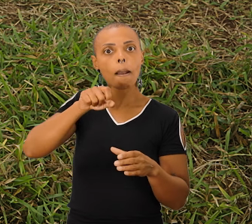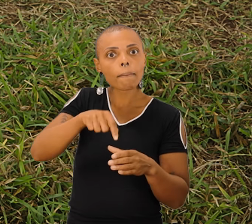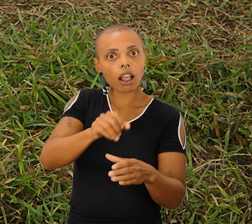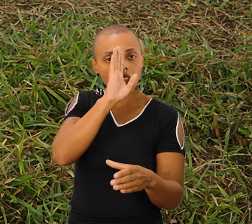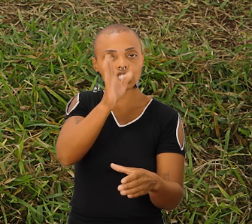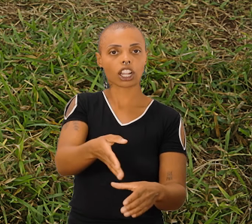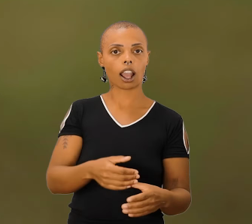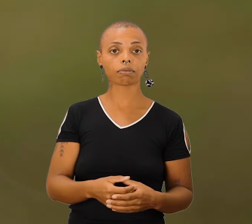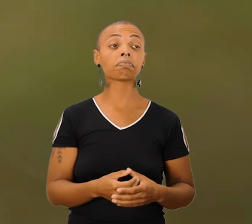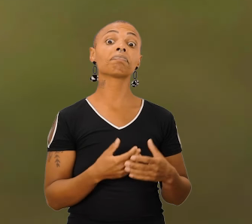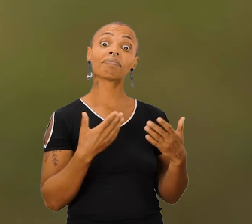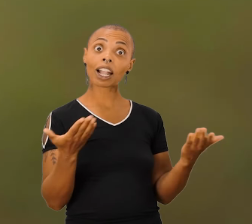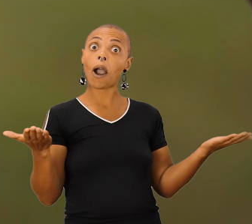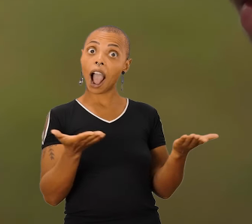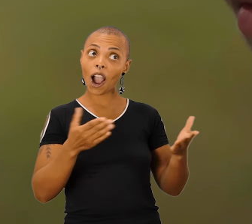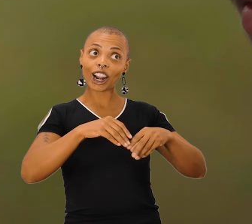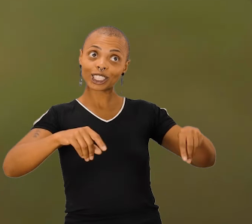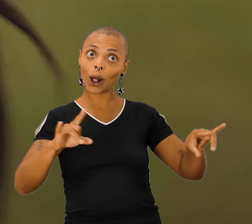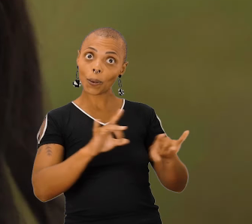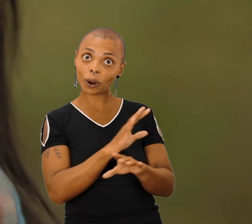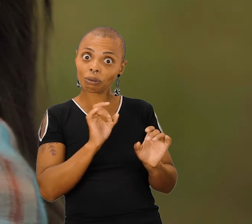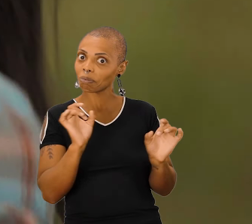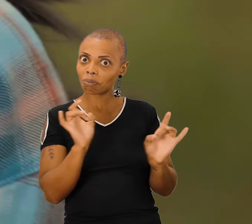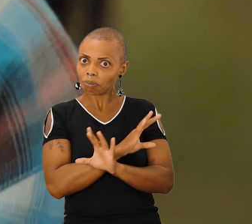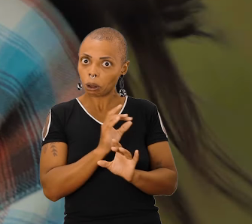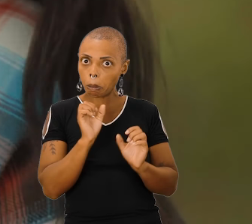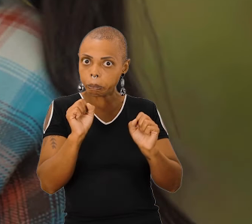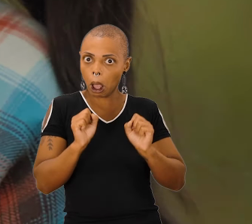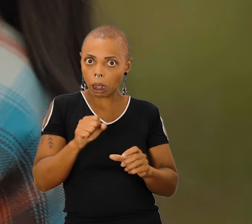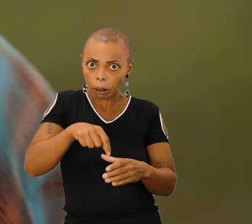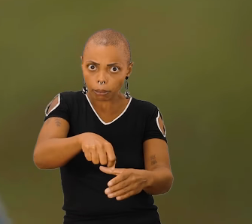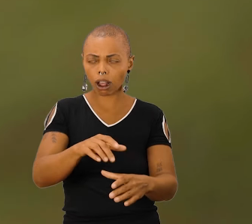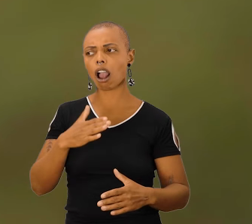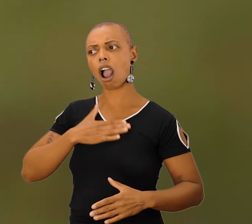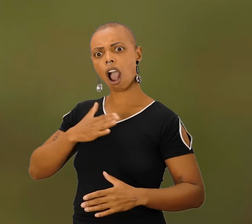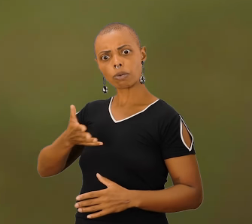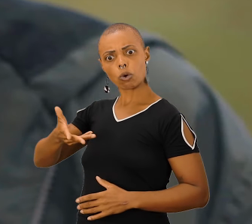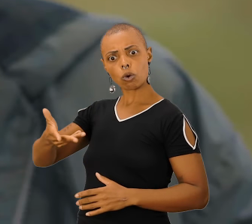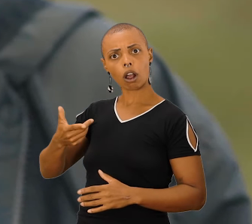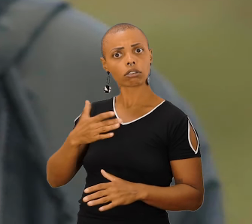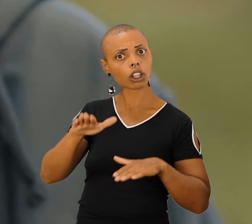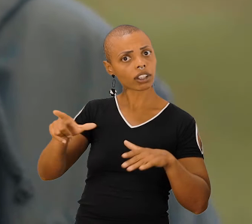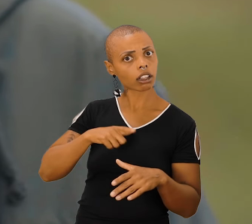[Dininha] Bom, então agora que o nosso solo já está pronto, é só a gente plantar, né? Bora nessa! [Jotapê] Calma, apressadinha! O especialista deve ter mais dicas, né?